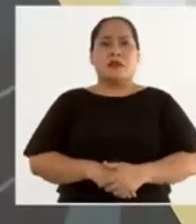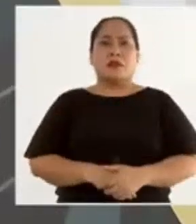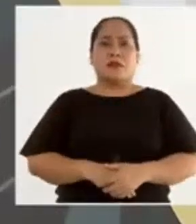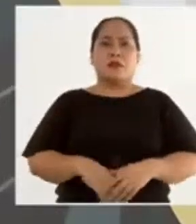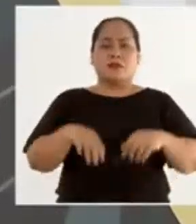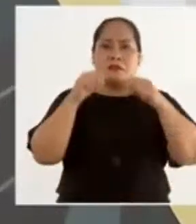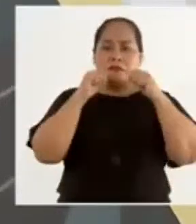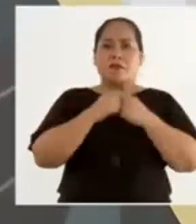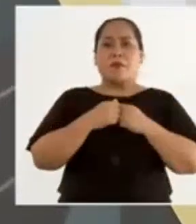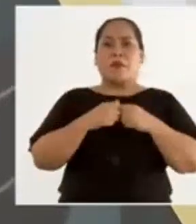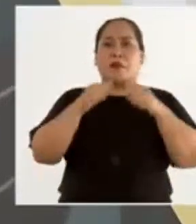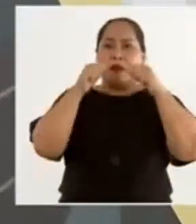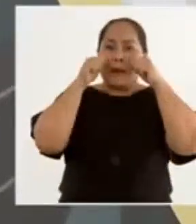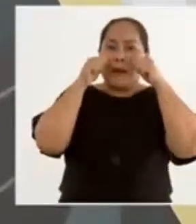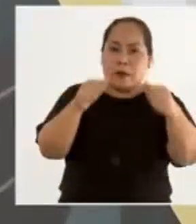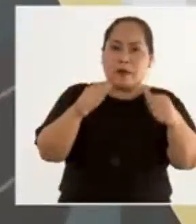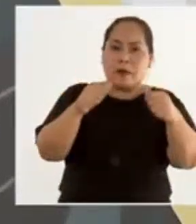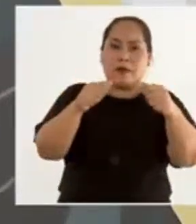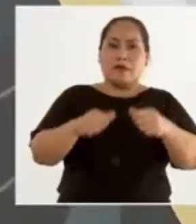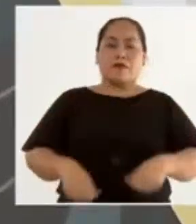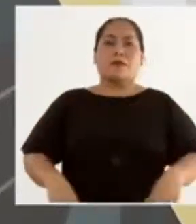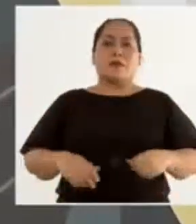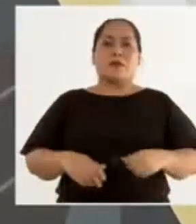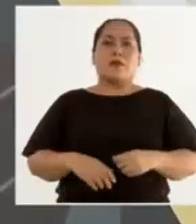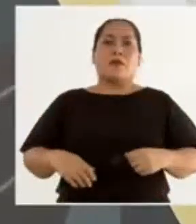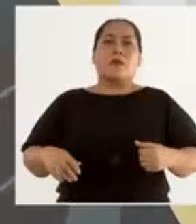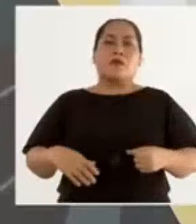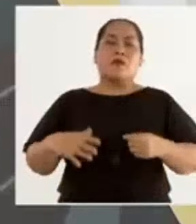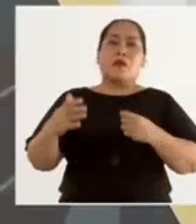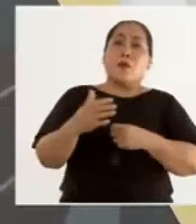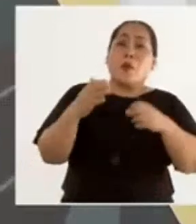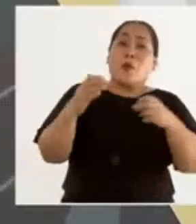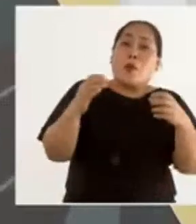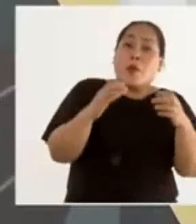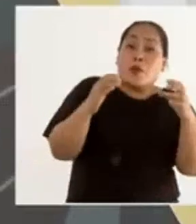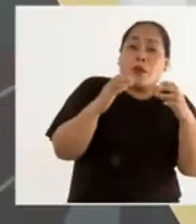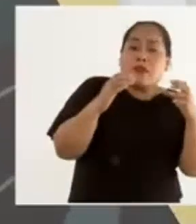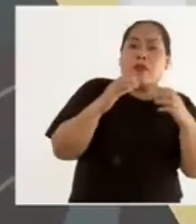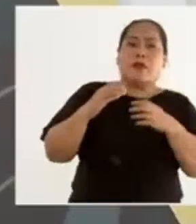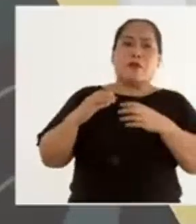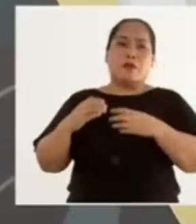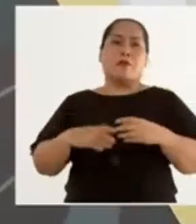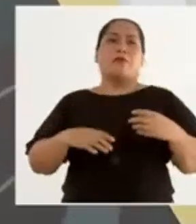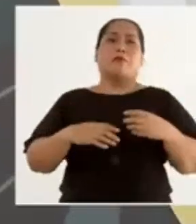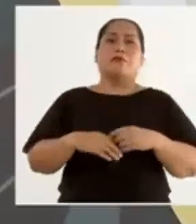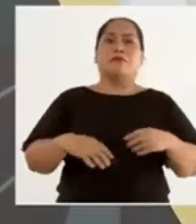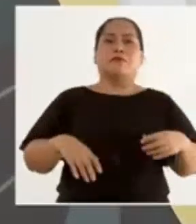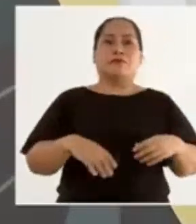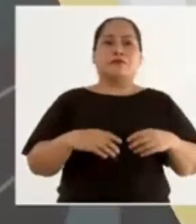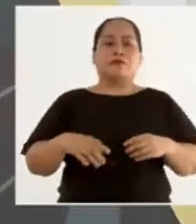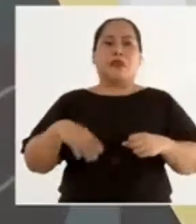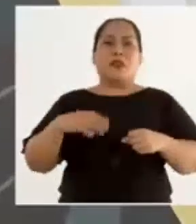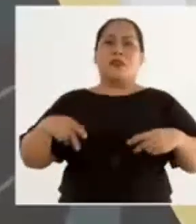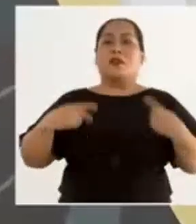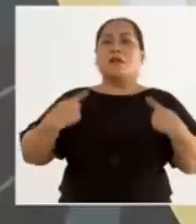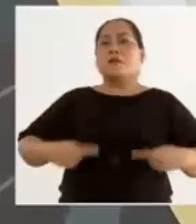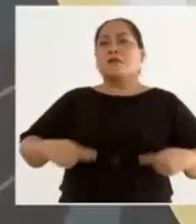primaria que evite que las personas tengan que llegar a esas fases terminales. Tenemos un